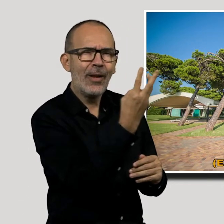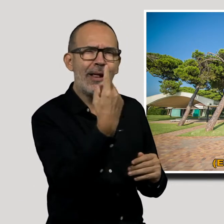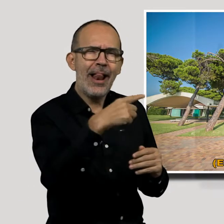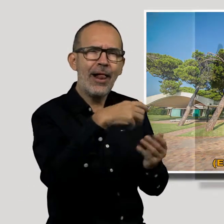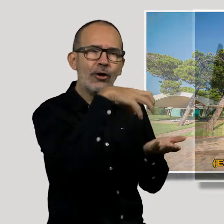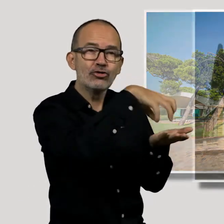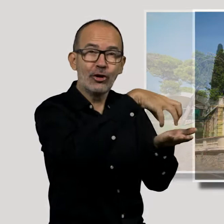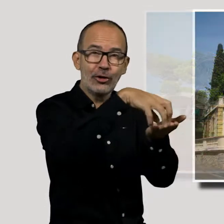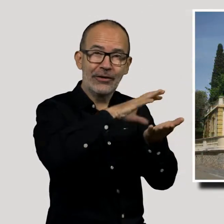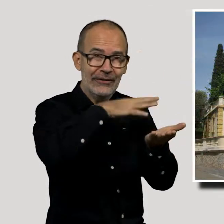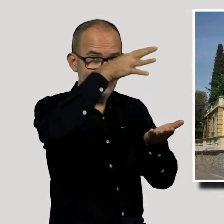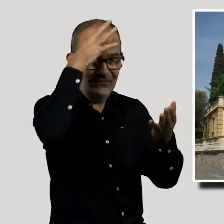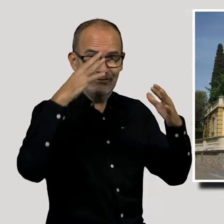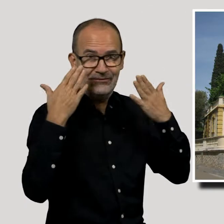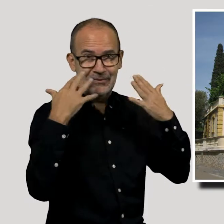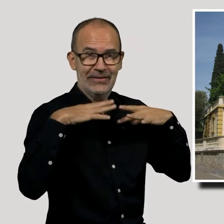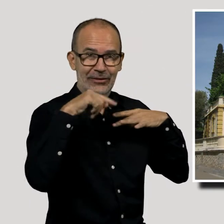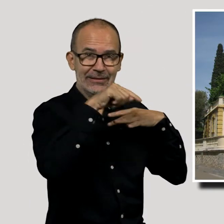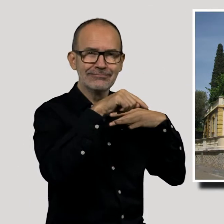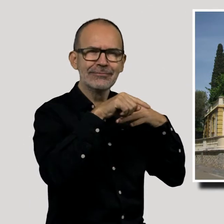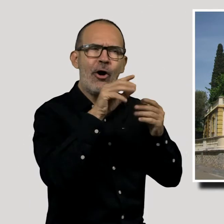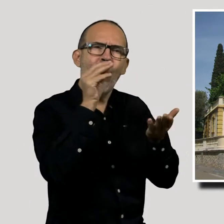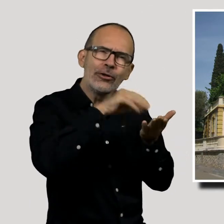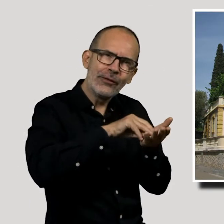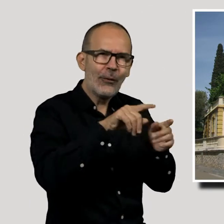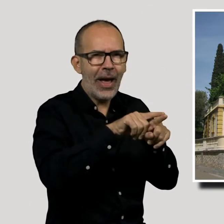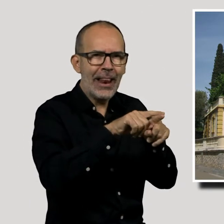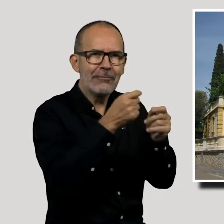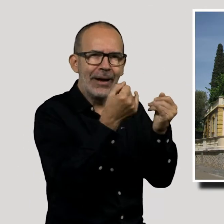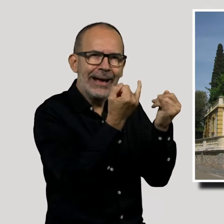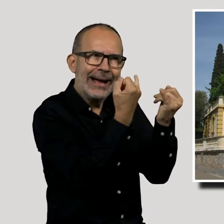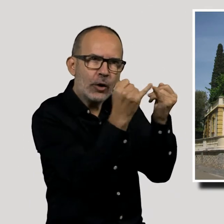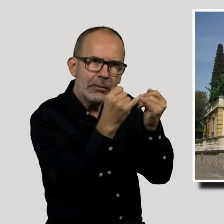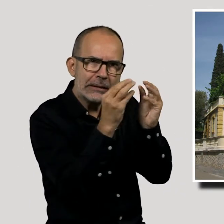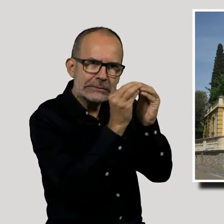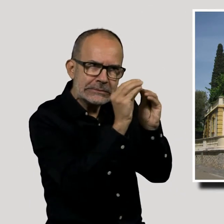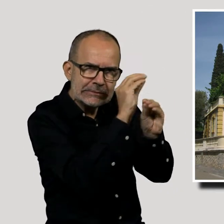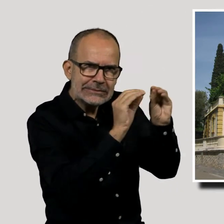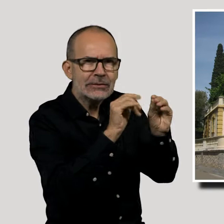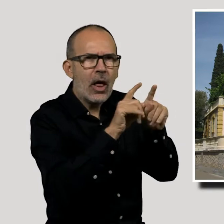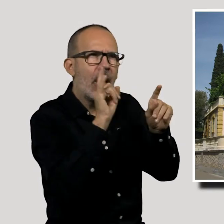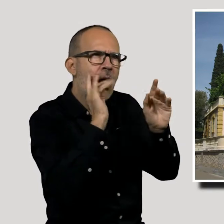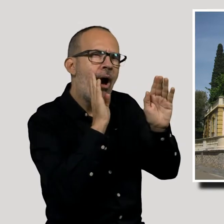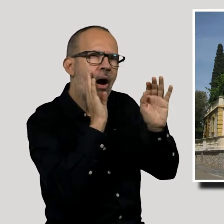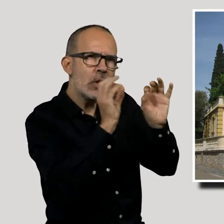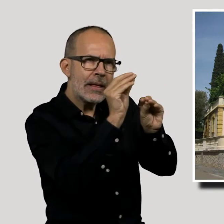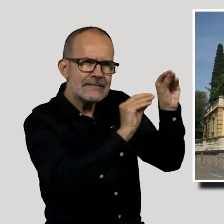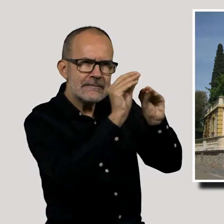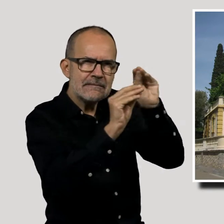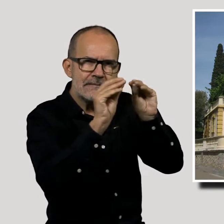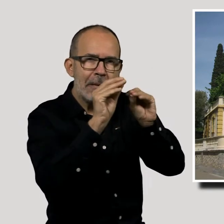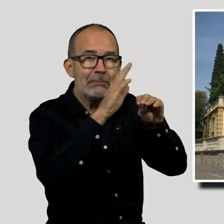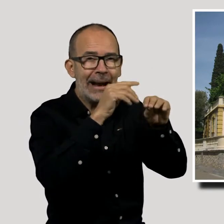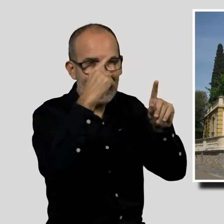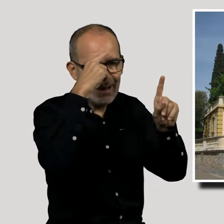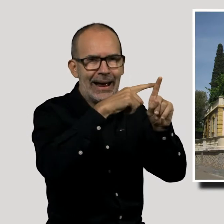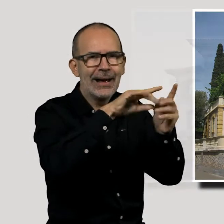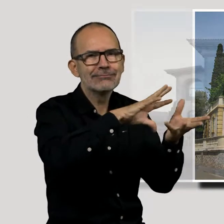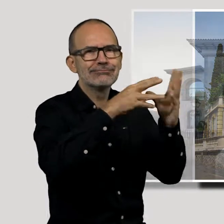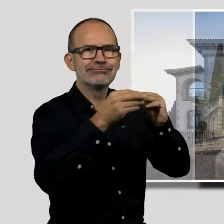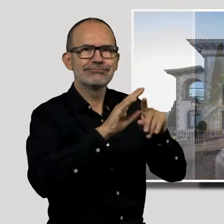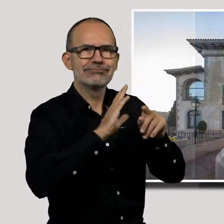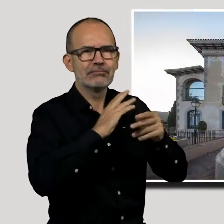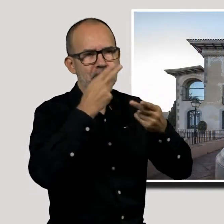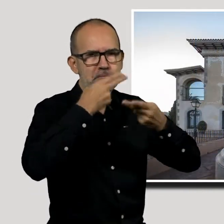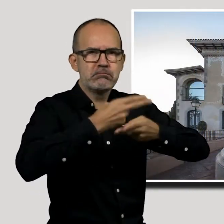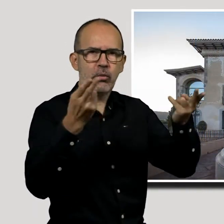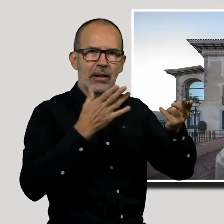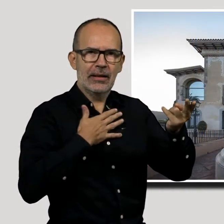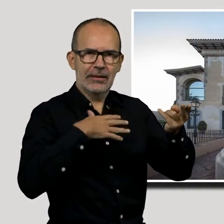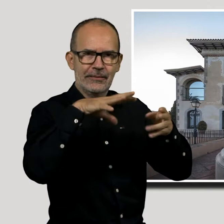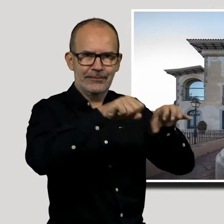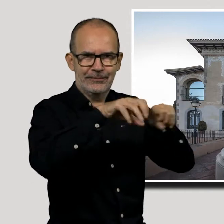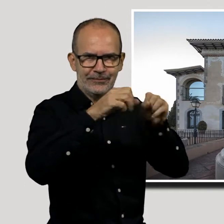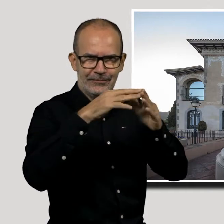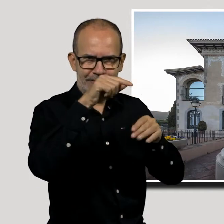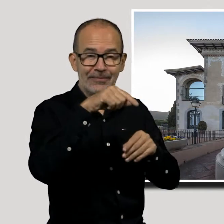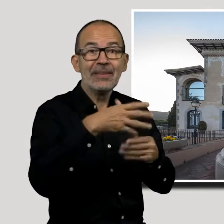Algunes torres d’estiuejants han estat recuperades i rehabilitades com a equipaments públics.